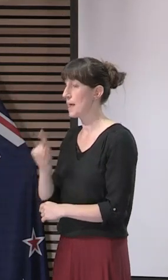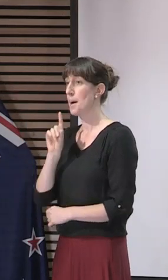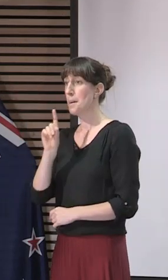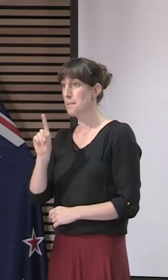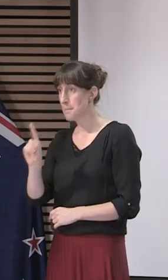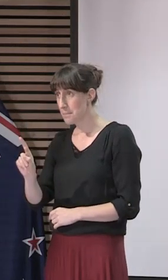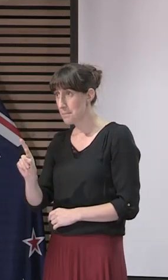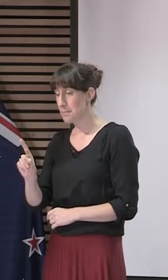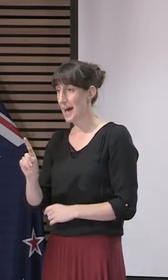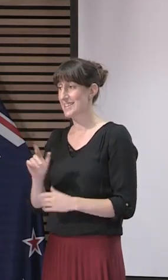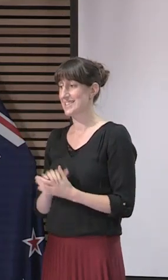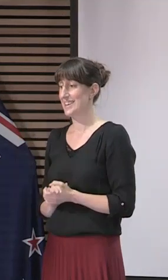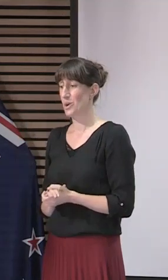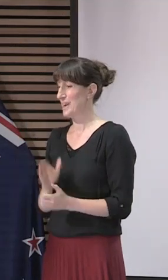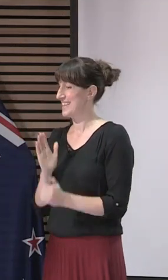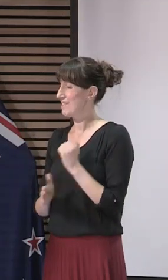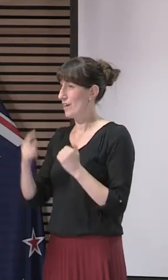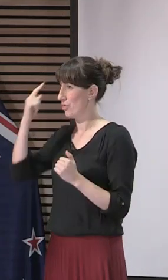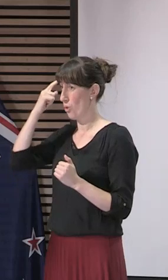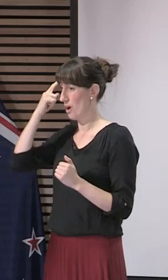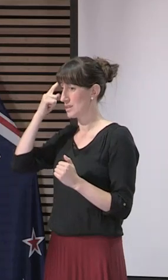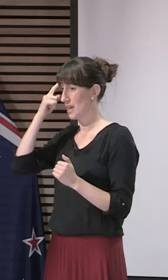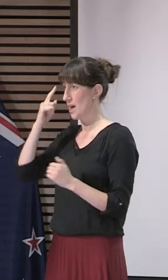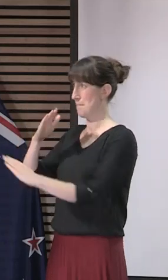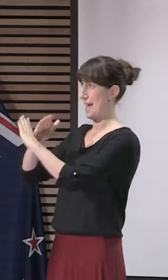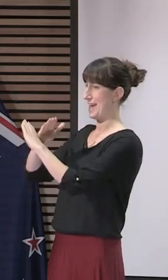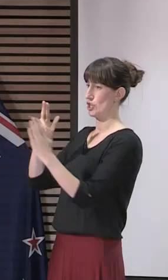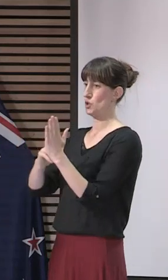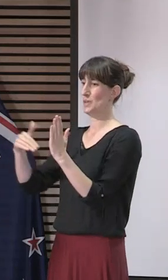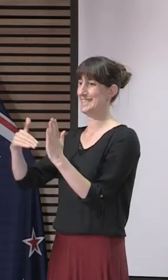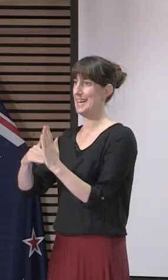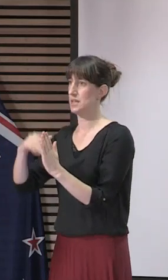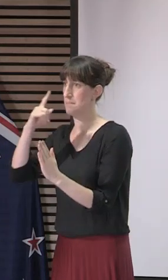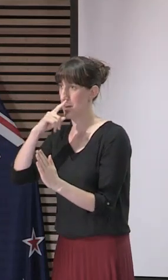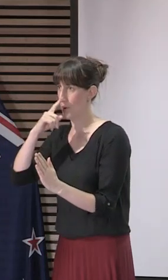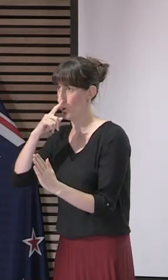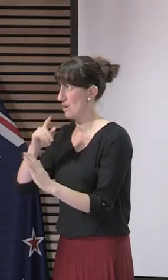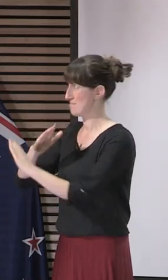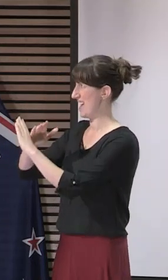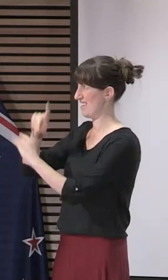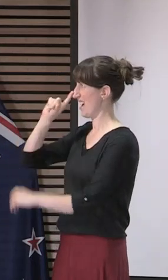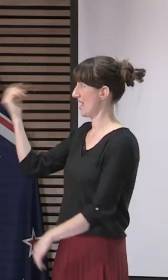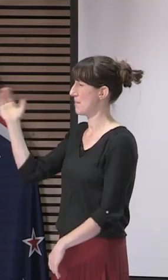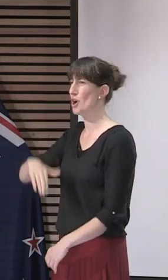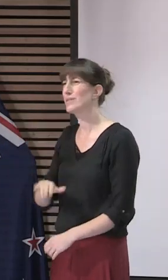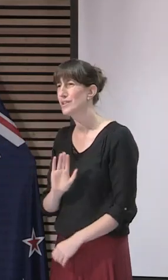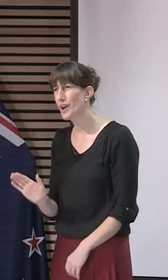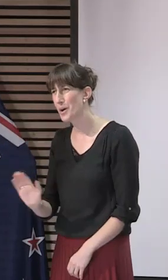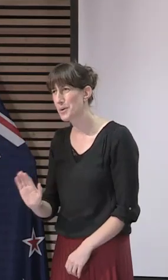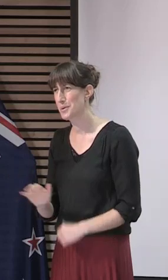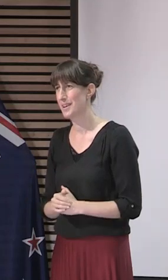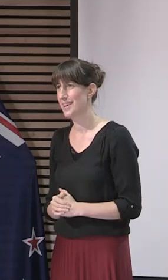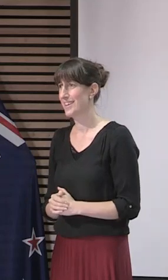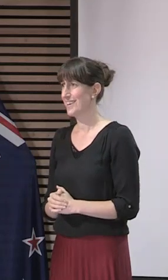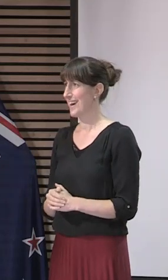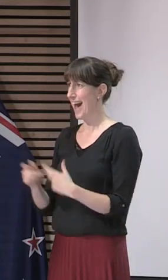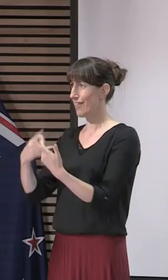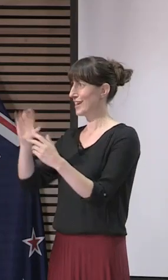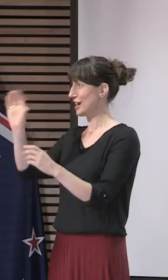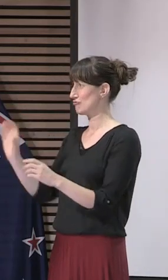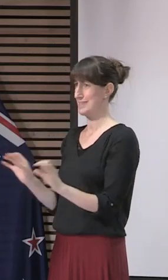kii ana kia kati katoa nga rohe.